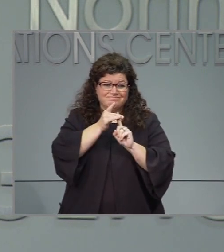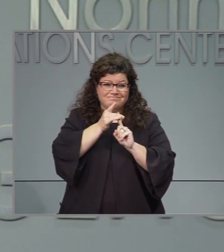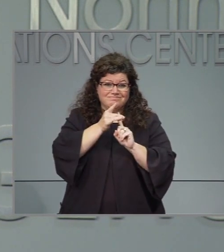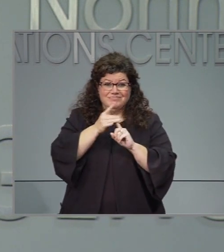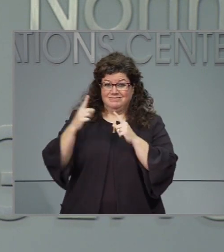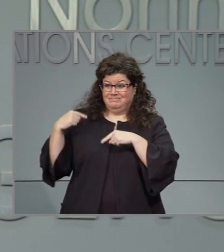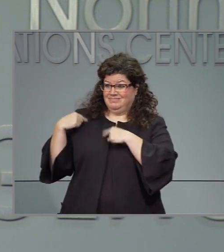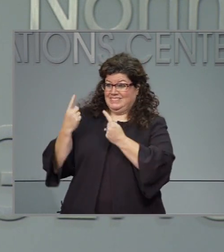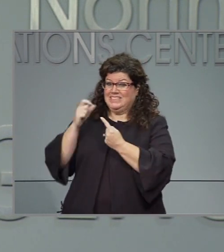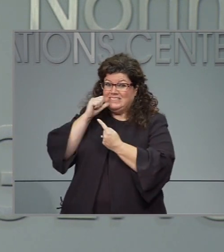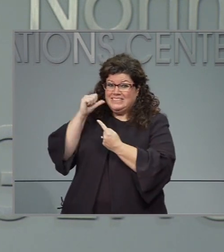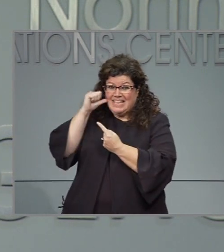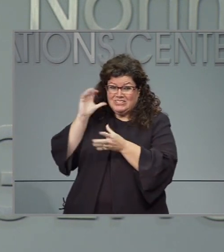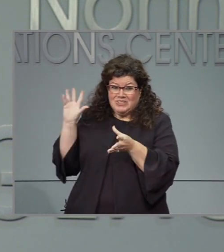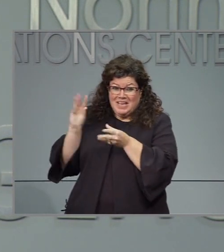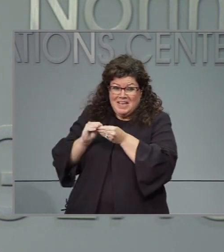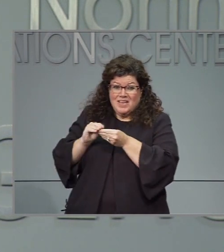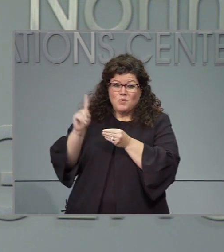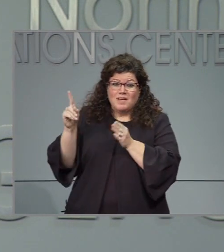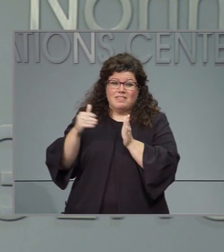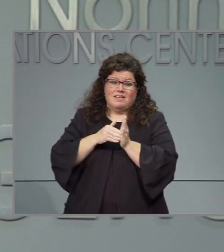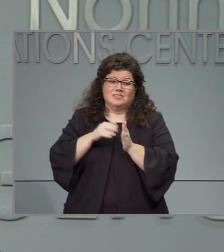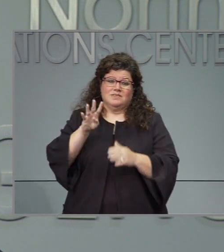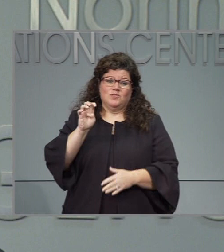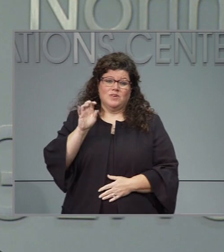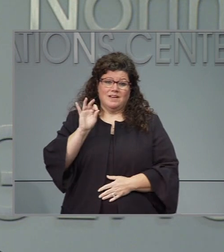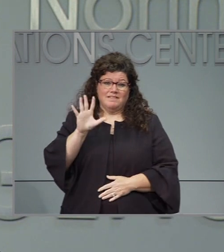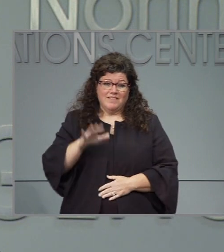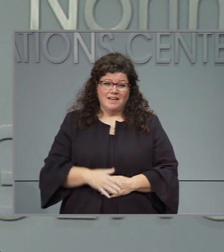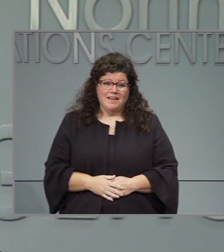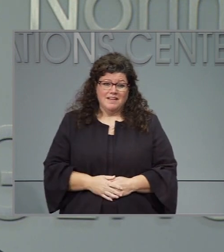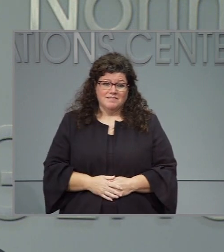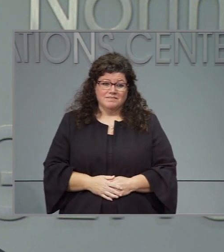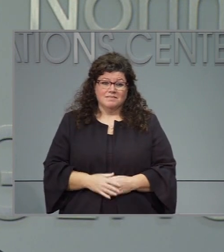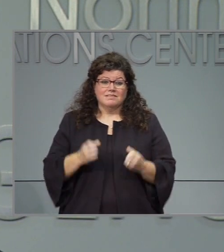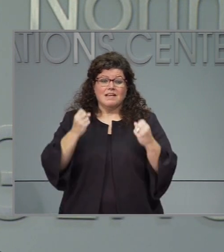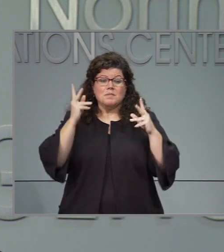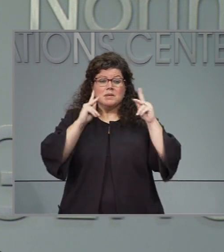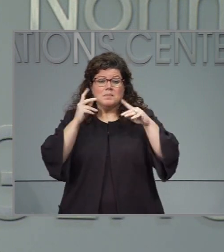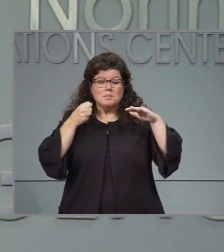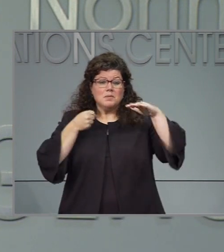cinco nuevos casos reportados desde ayer novecientas cincuenta y seis personas en el hospital y tristemente han